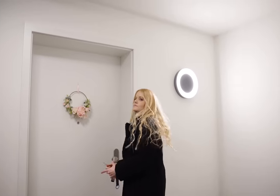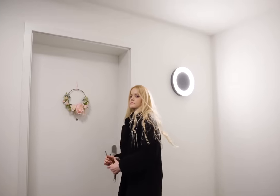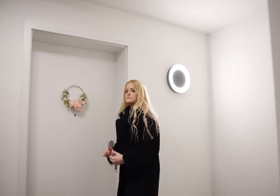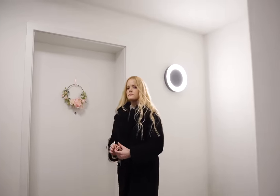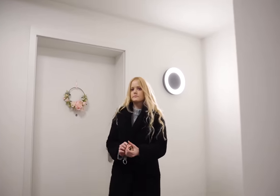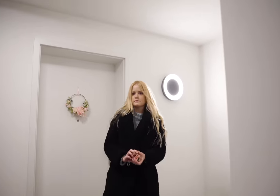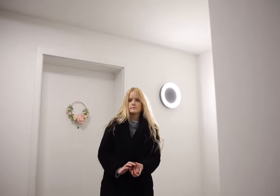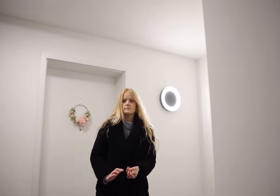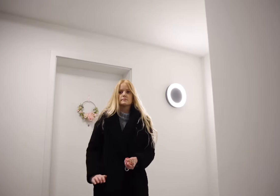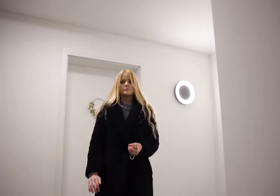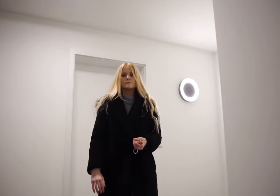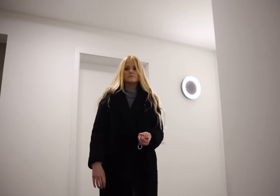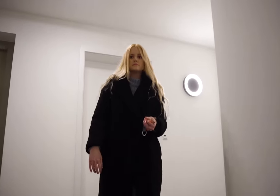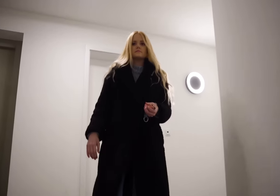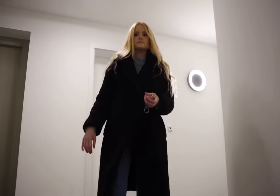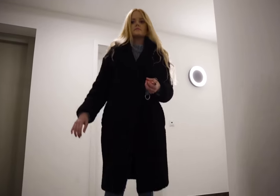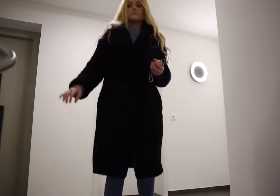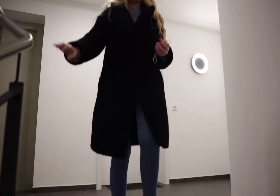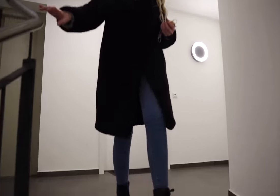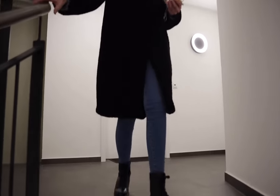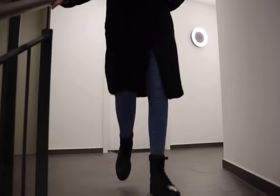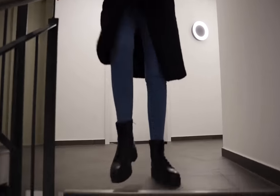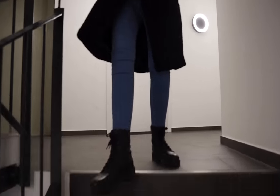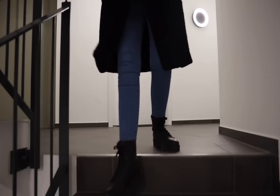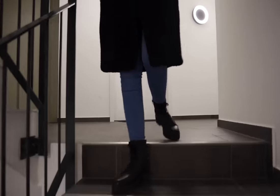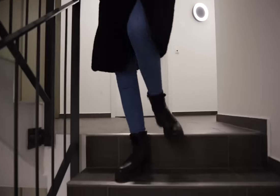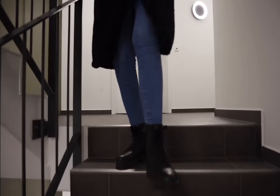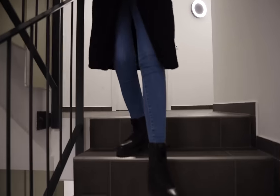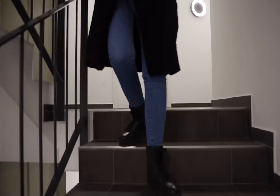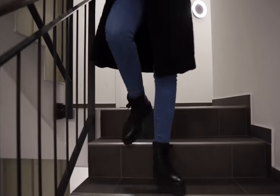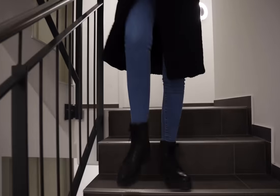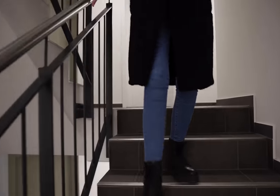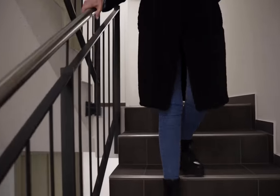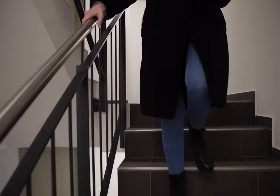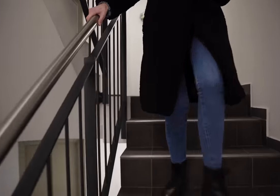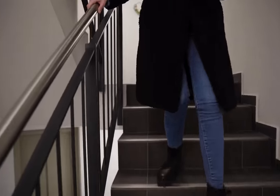Zwei Monate vor meinem 17. Geburtstag muss es gewesen sein, da wurd's richtig schlimm.